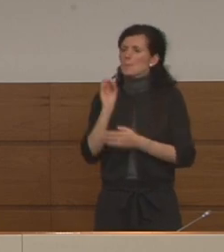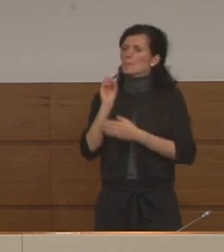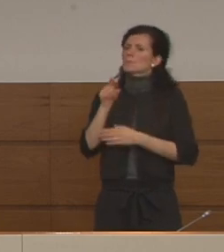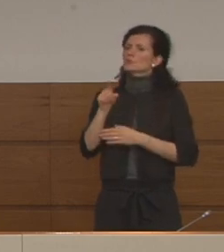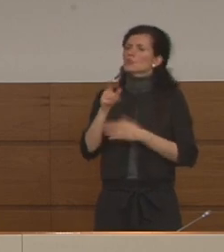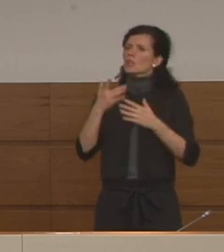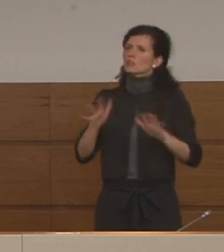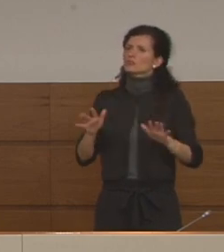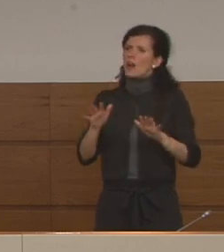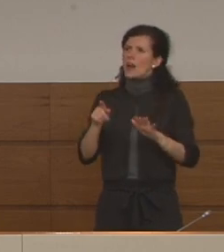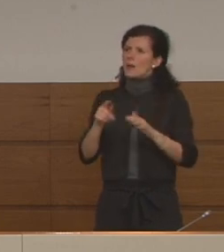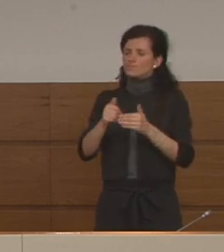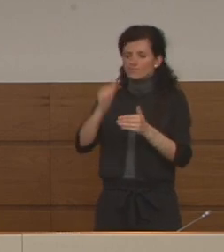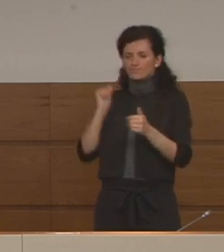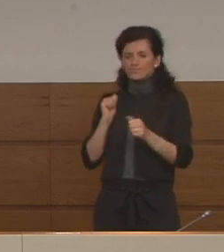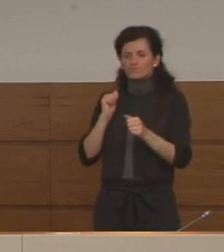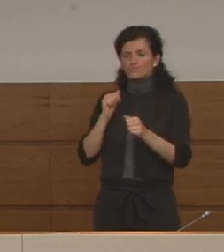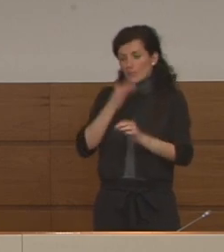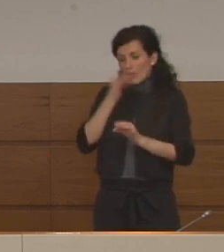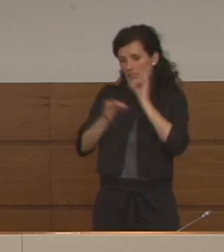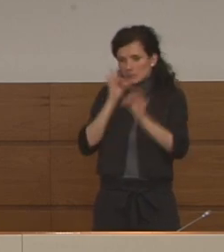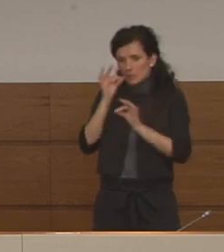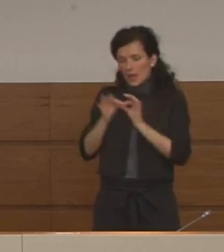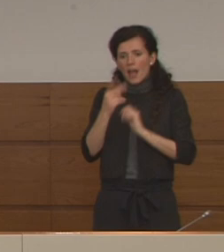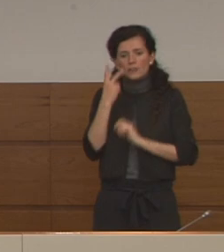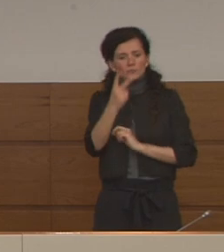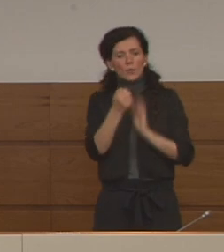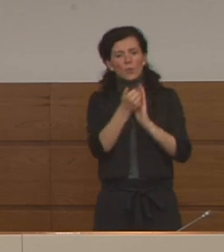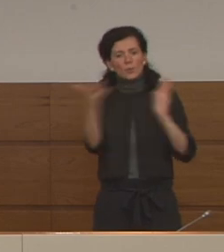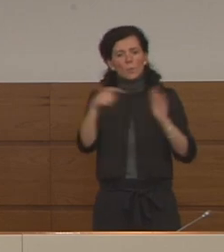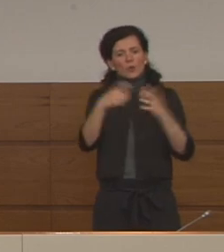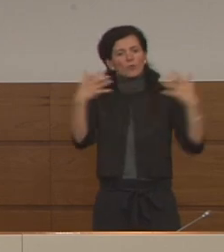come mai stanno diminuendo in un numero così consistente, perché parliamo ormai